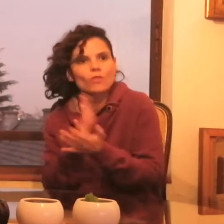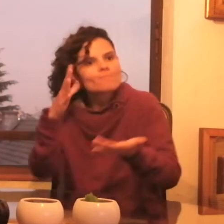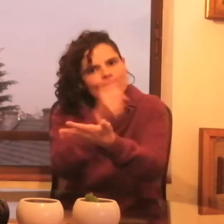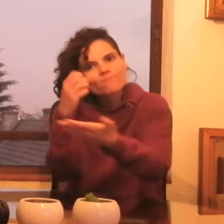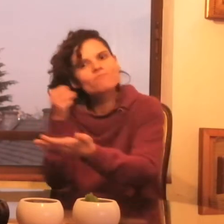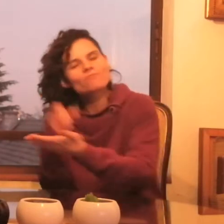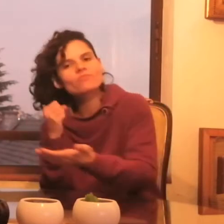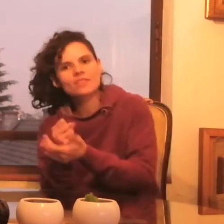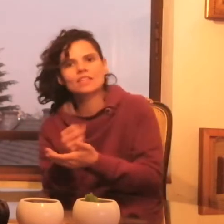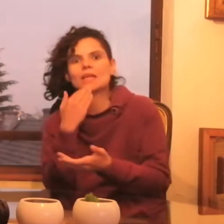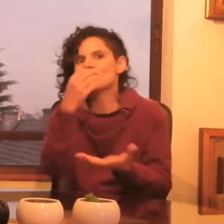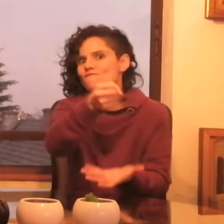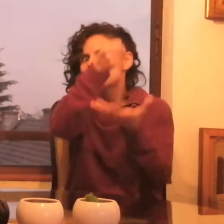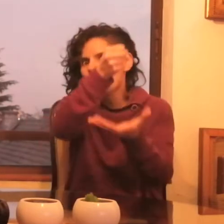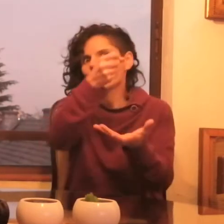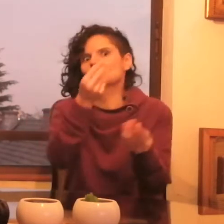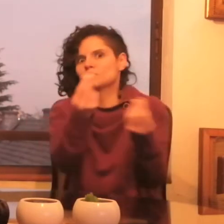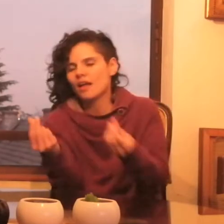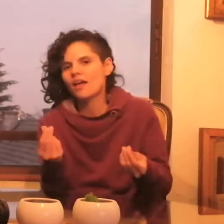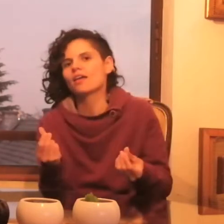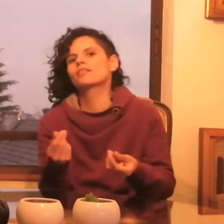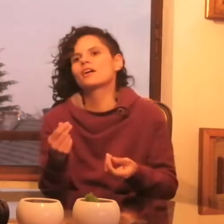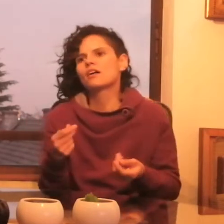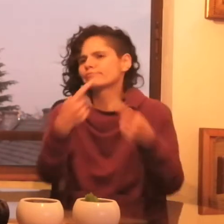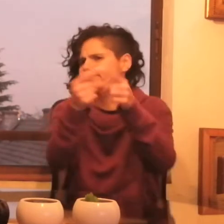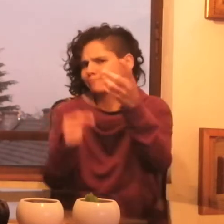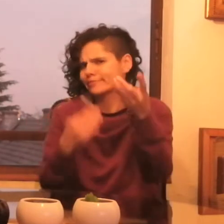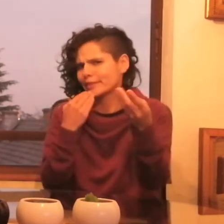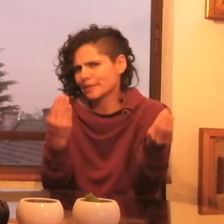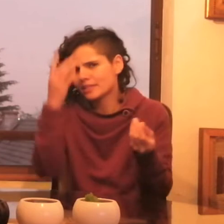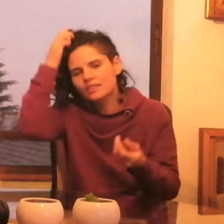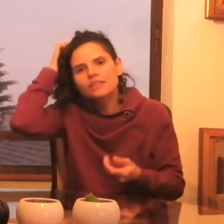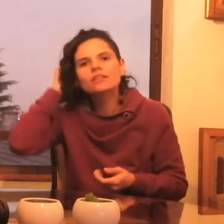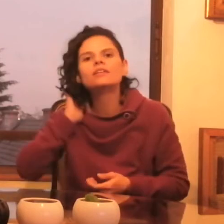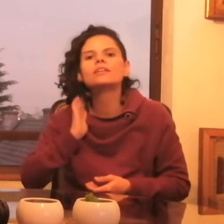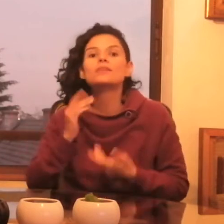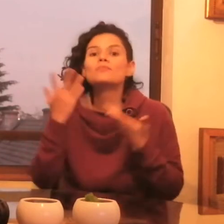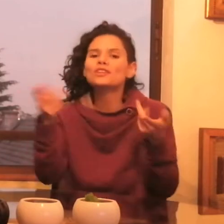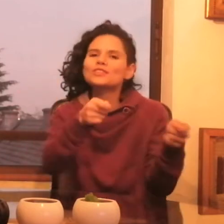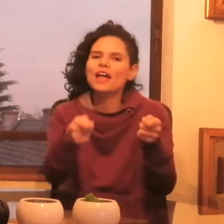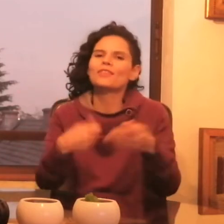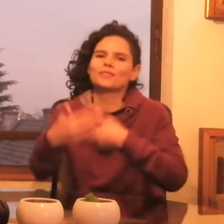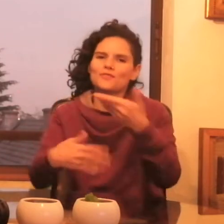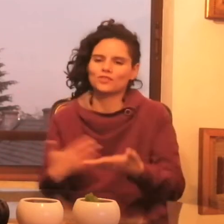fondos, financiamientos y demases, por lo cual la radio sigue funcionando hasta el día de hoy